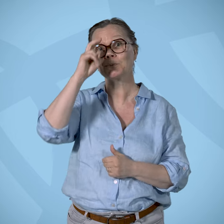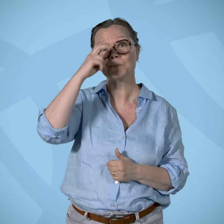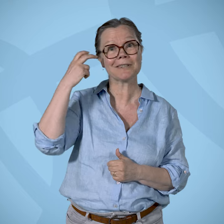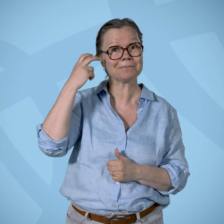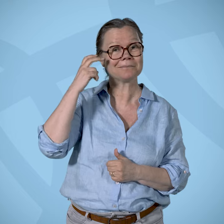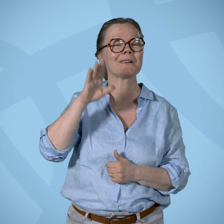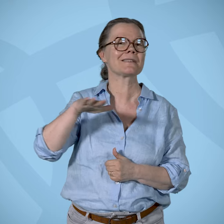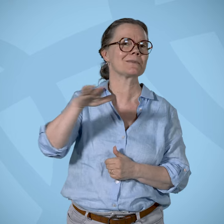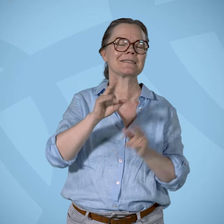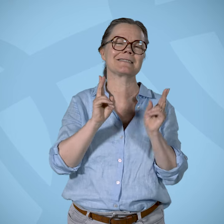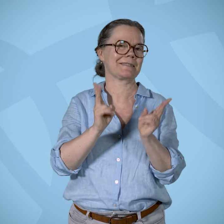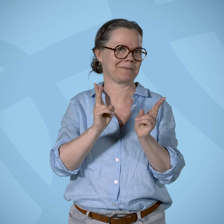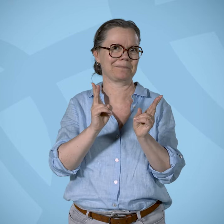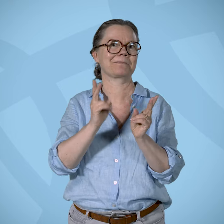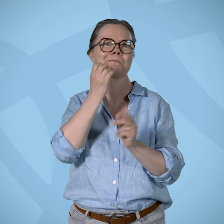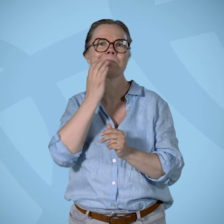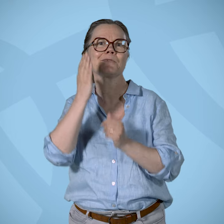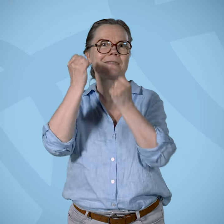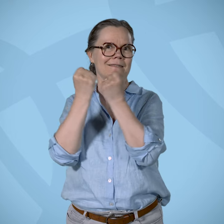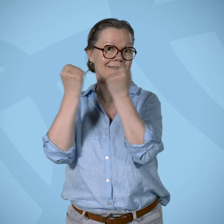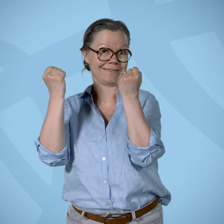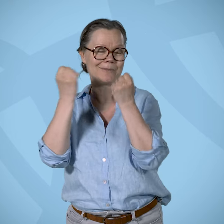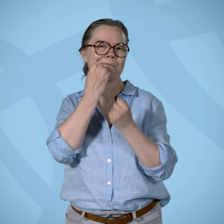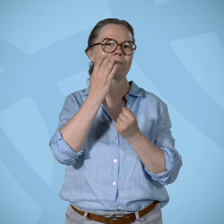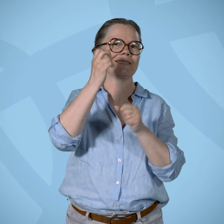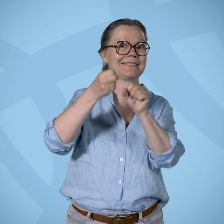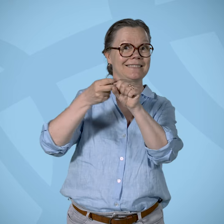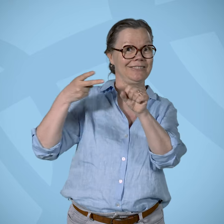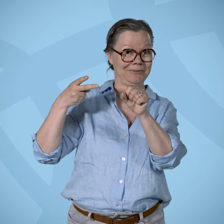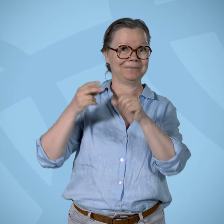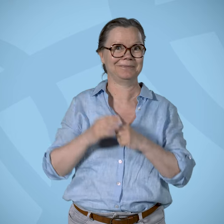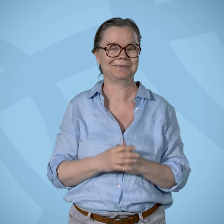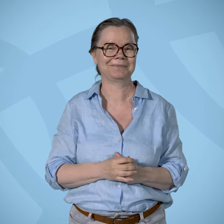Myös Juha Oksasen alueet Pohjois-Karjala ja Pohjois-Savo pysyvät ennallaan.